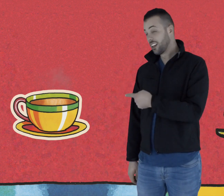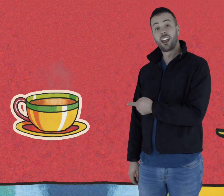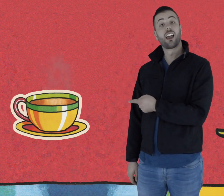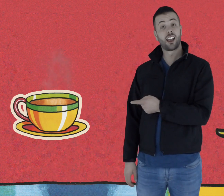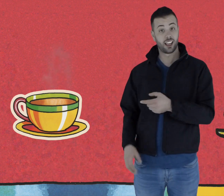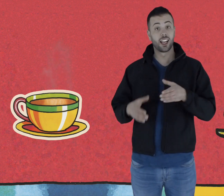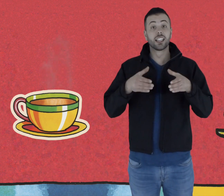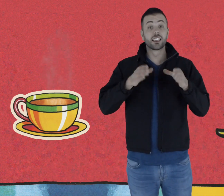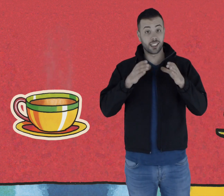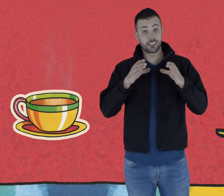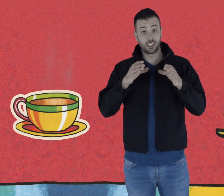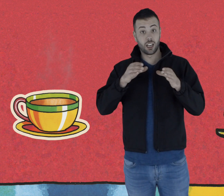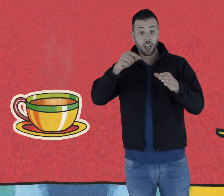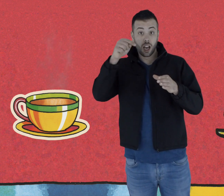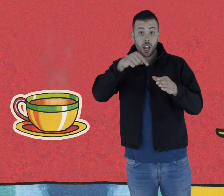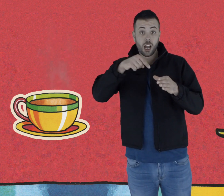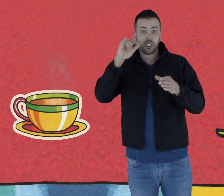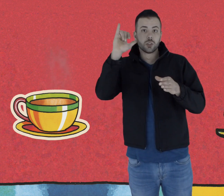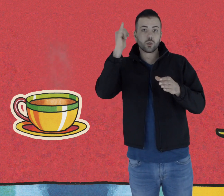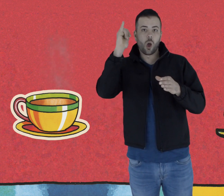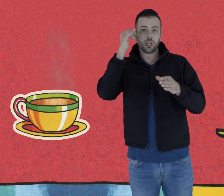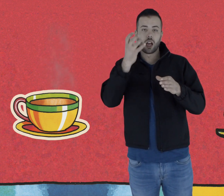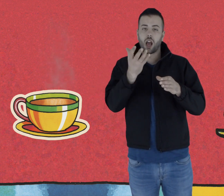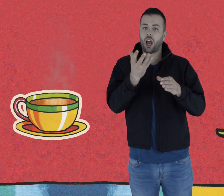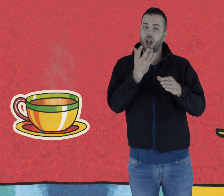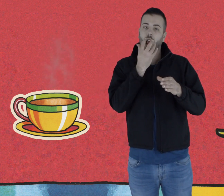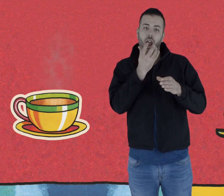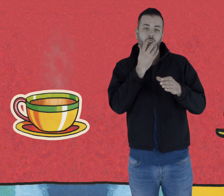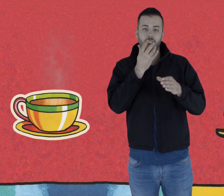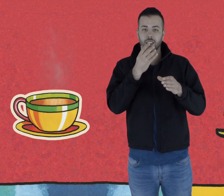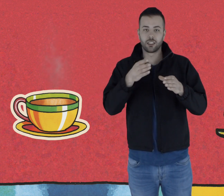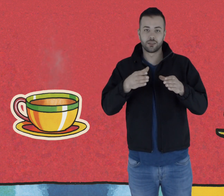una tazza di cioccolata calda